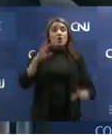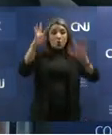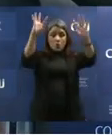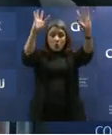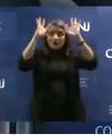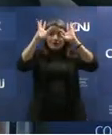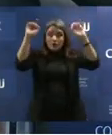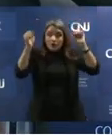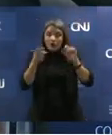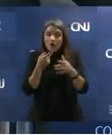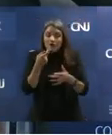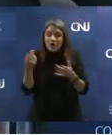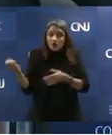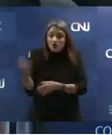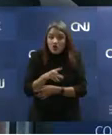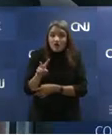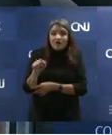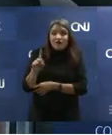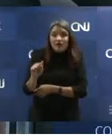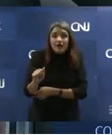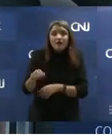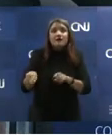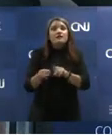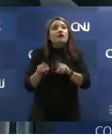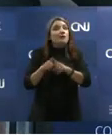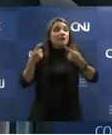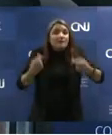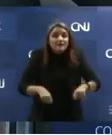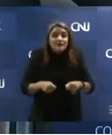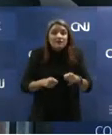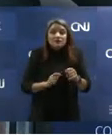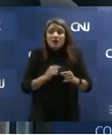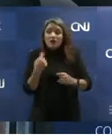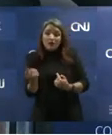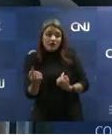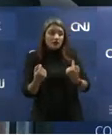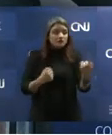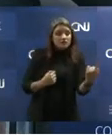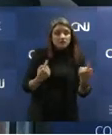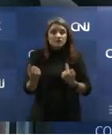deve também haver a alternância da superioridade numérica.